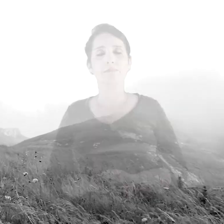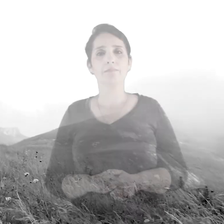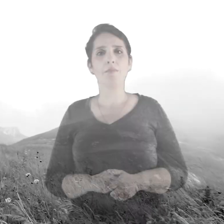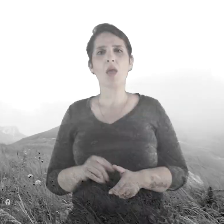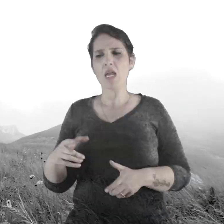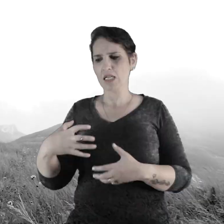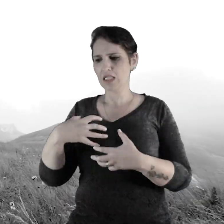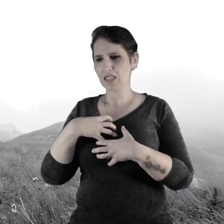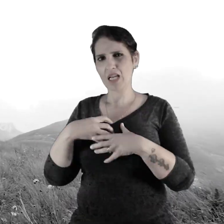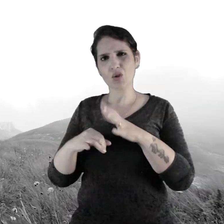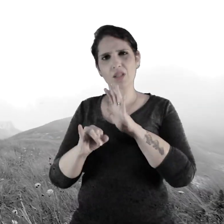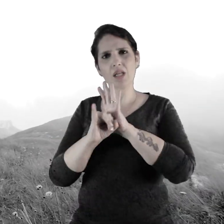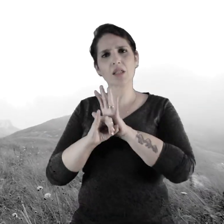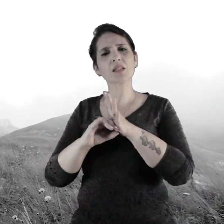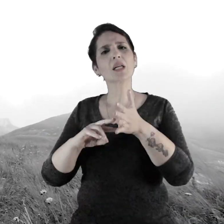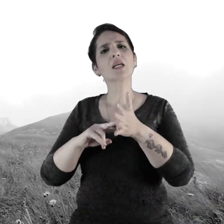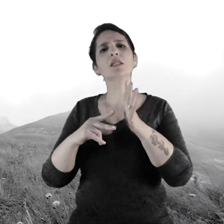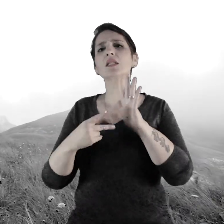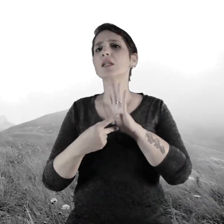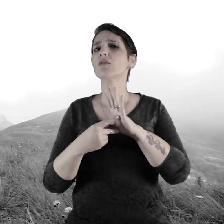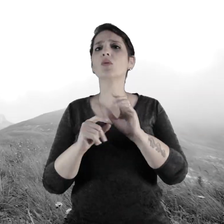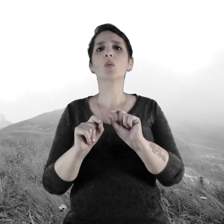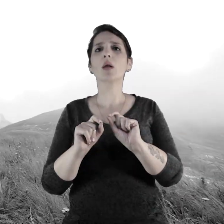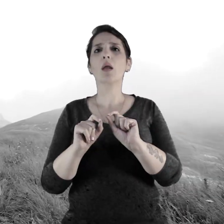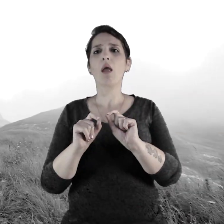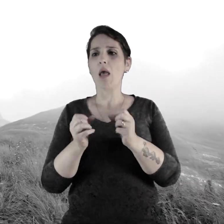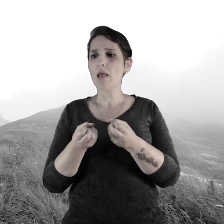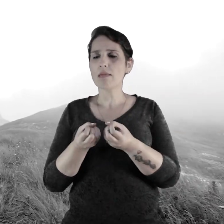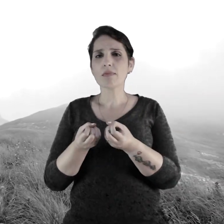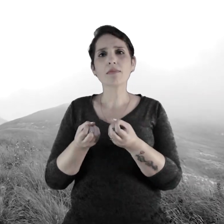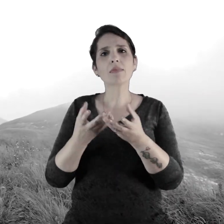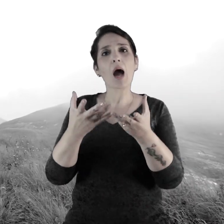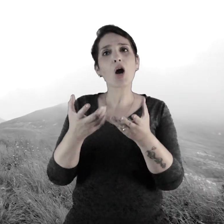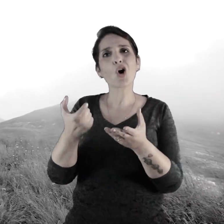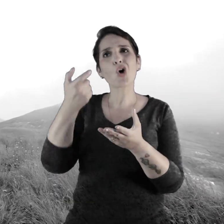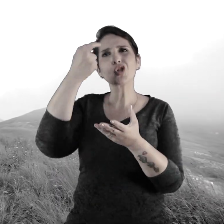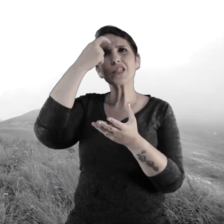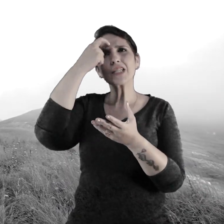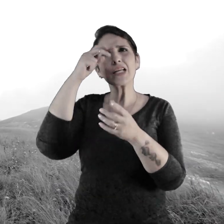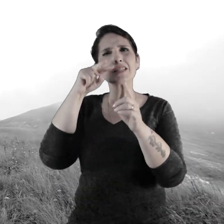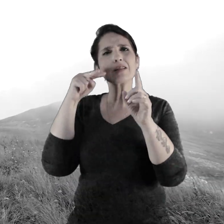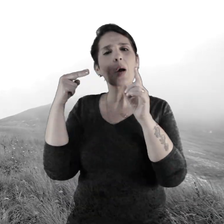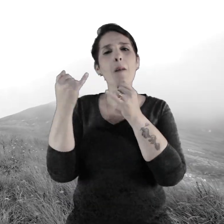Esse senso de identidade, então, permeia a consciência como uma espécie de perfume